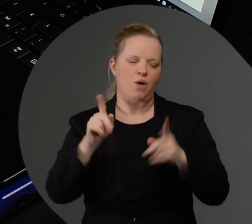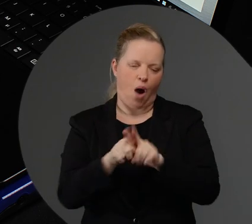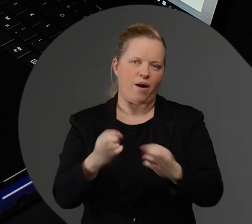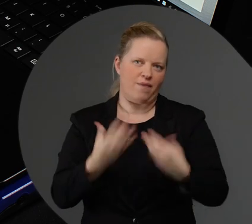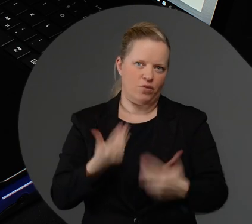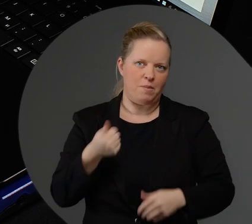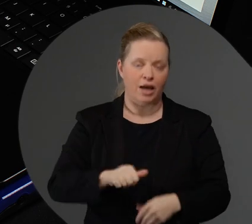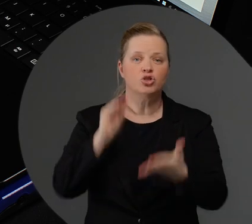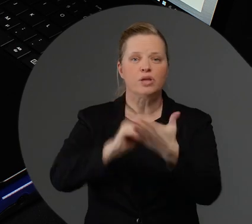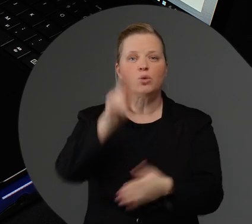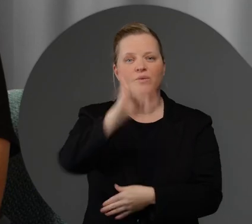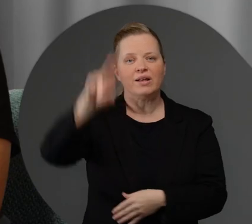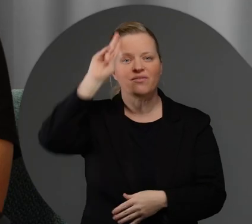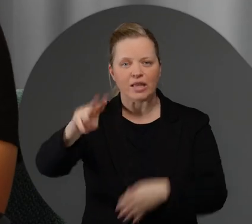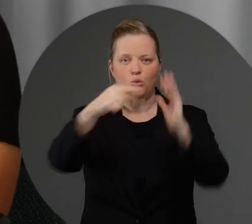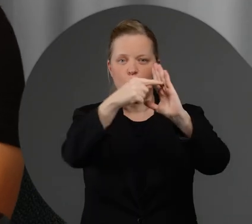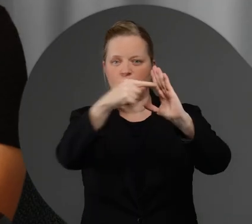Da steht Universität Wien und Universität Wien ist unterstrichen.